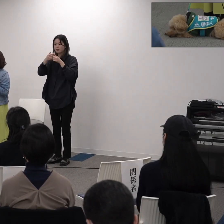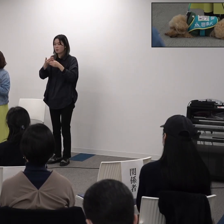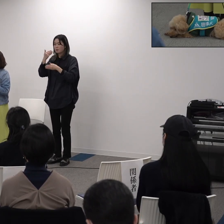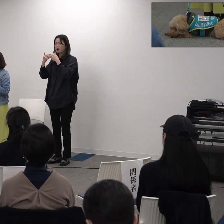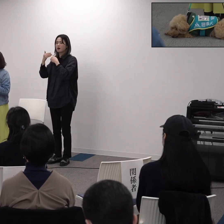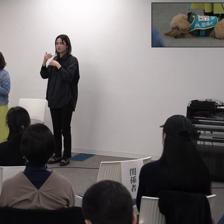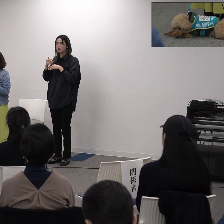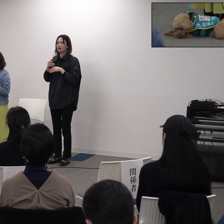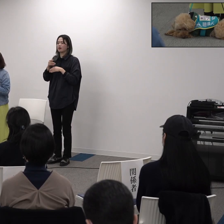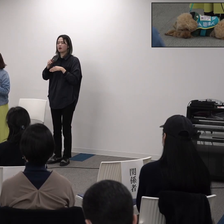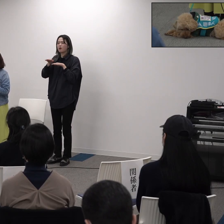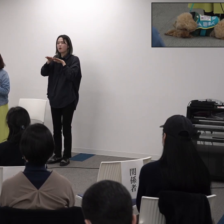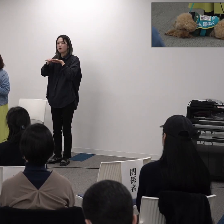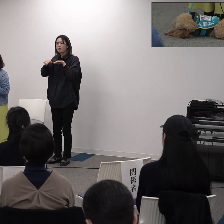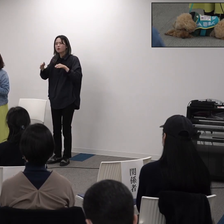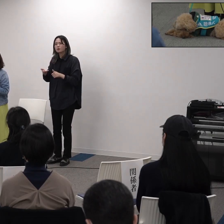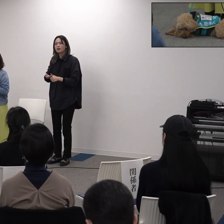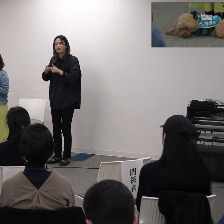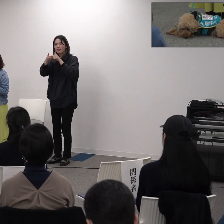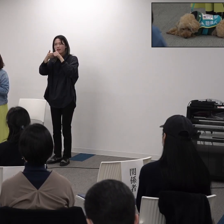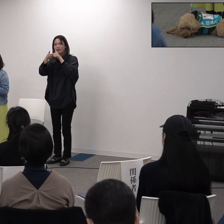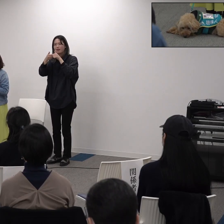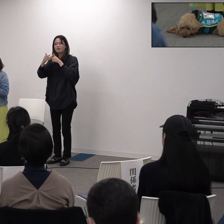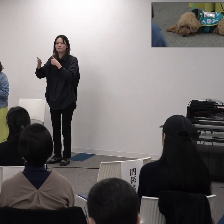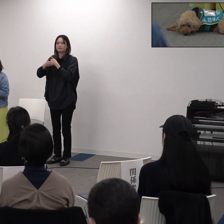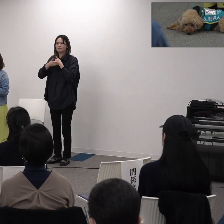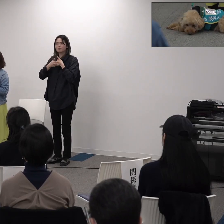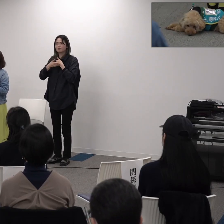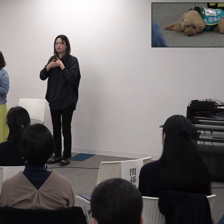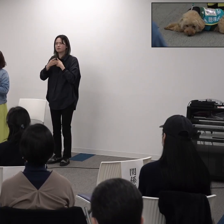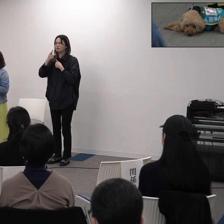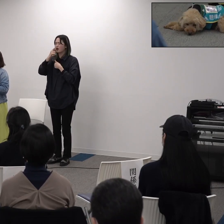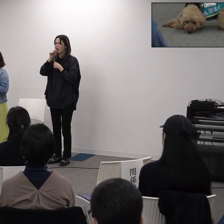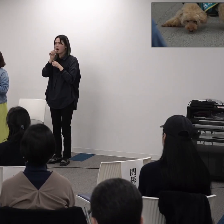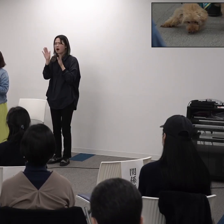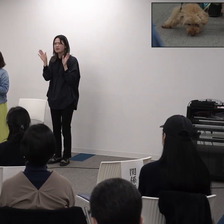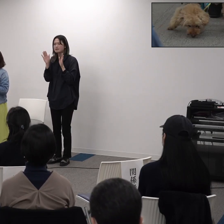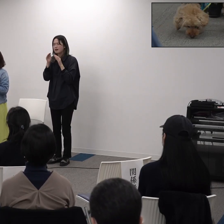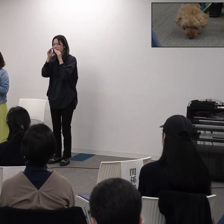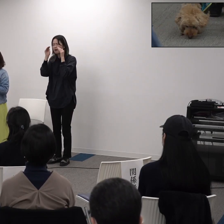赤ちゃん泣いてないのに、泣いてる顔だと思ってドキドキしていないといけない